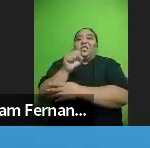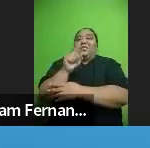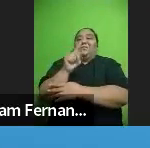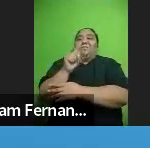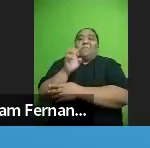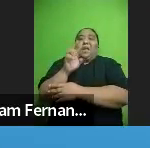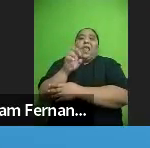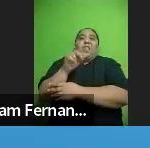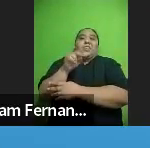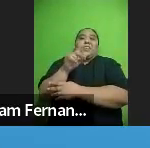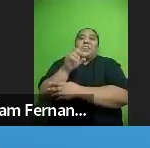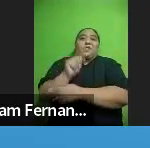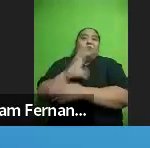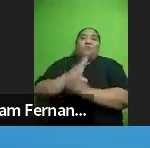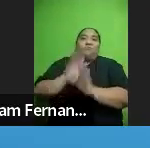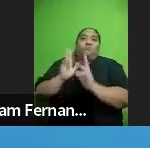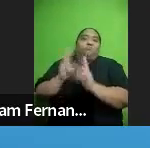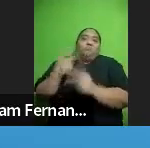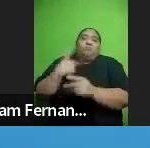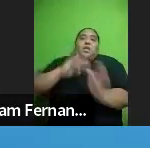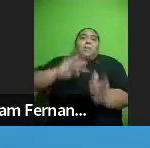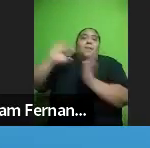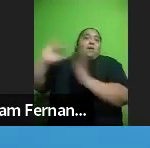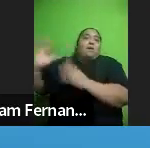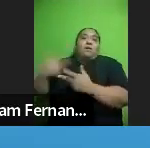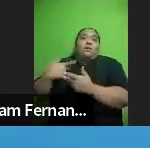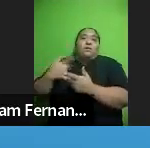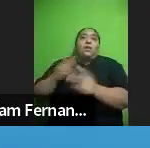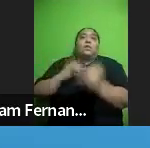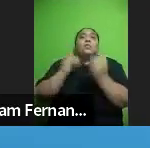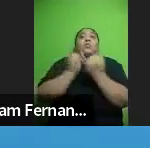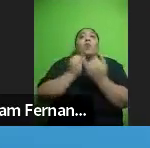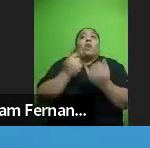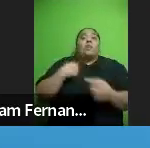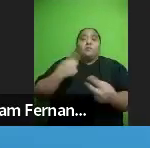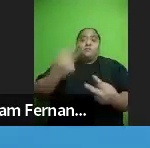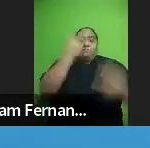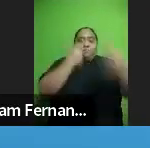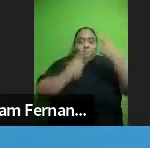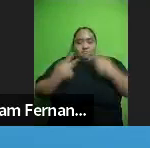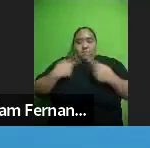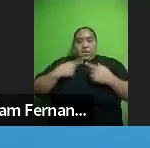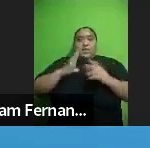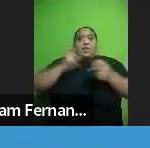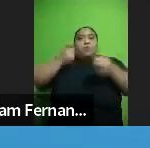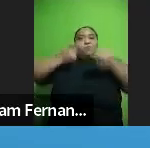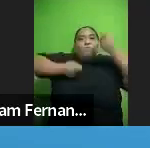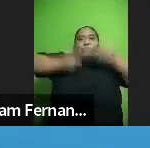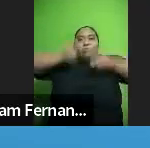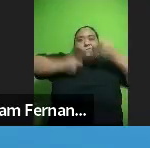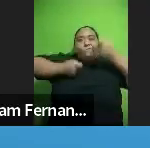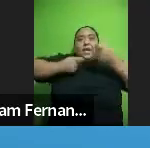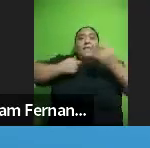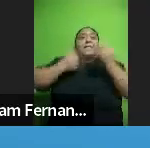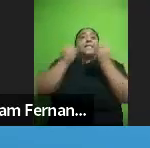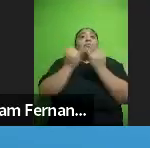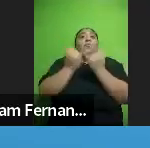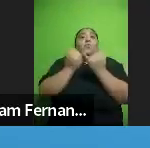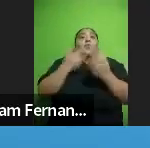somática desde avisógesto somática, es decir, va del cuerpo y cuerpo, y este se compone de gestos cuerpo, y este se compone de